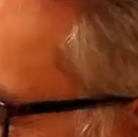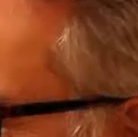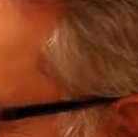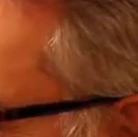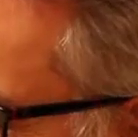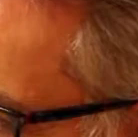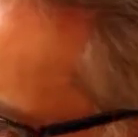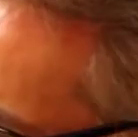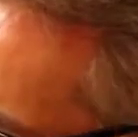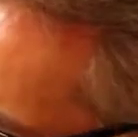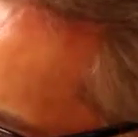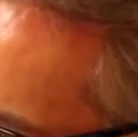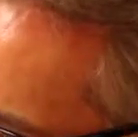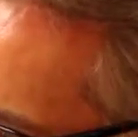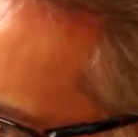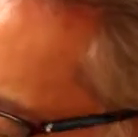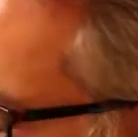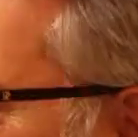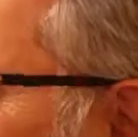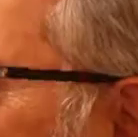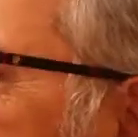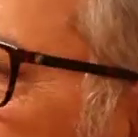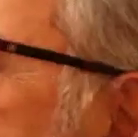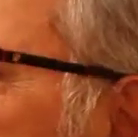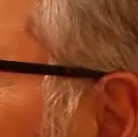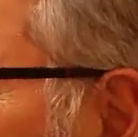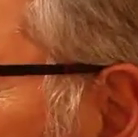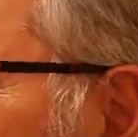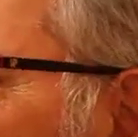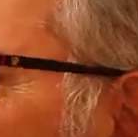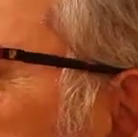la prensa que en la justicia, porque la justicia es muy lenta,